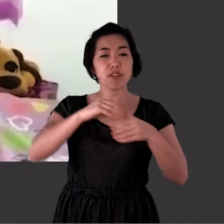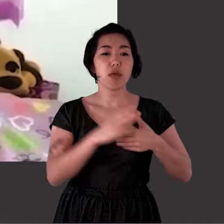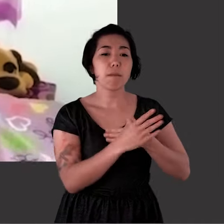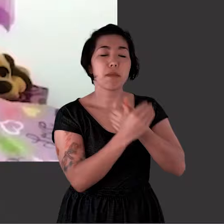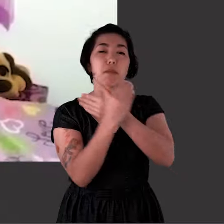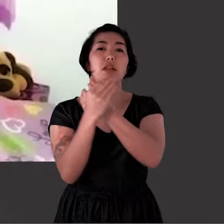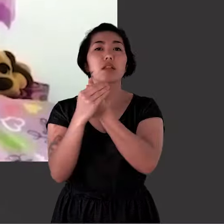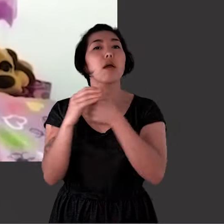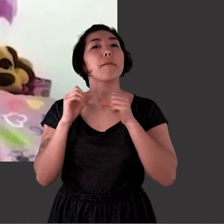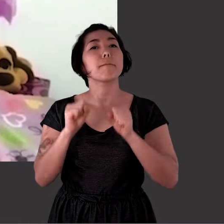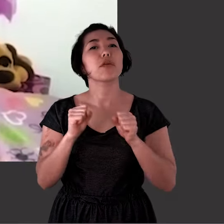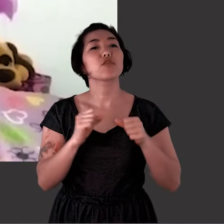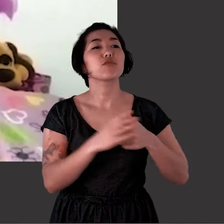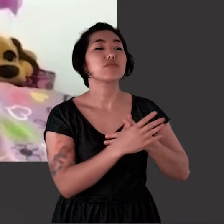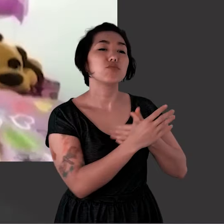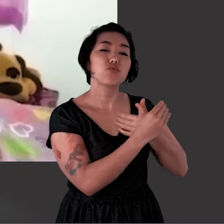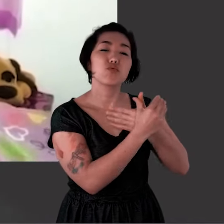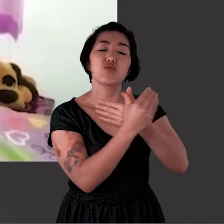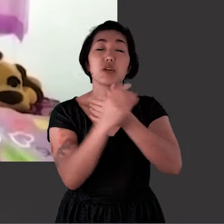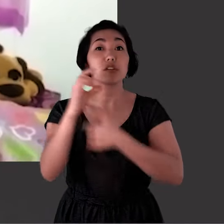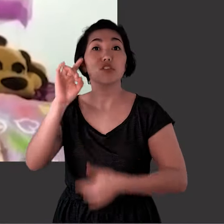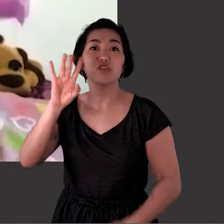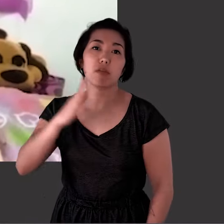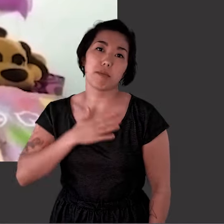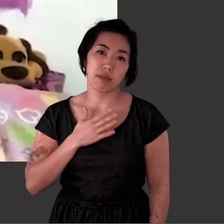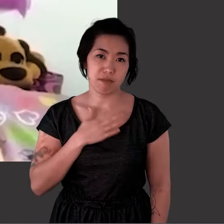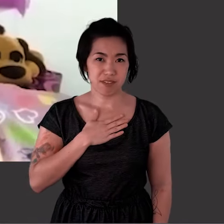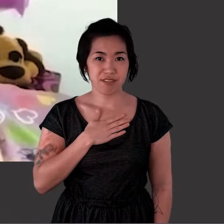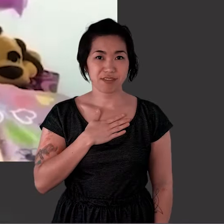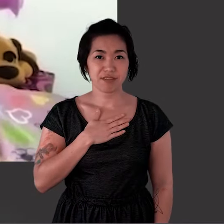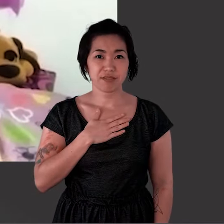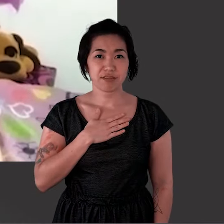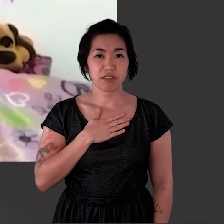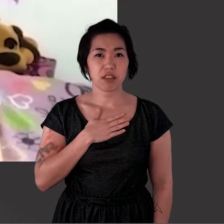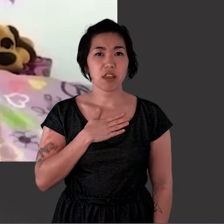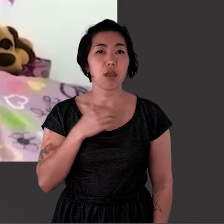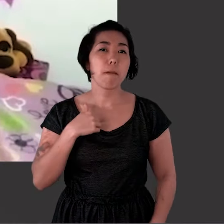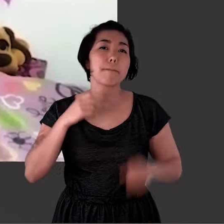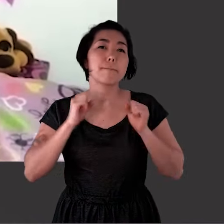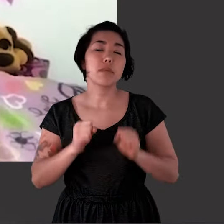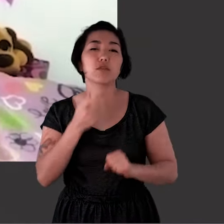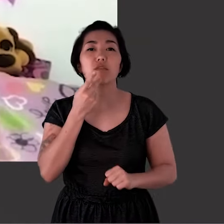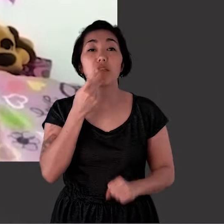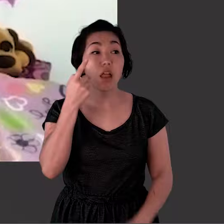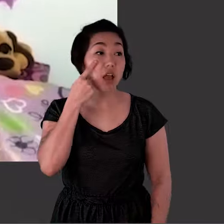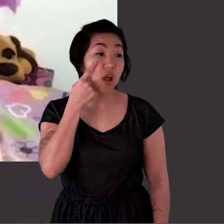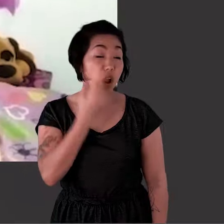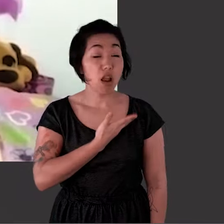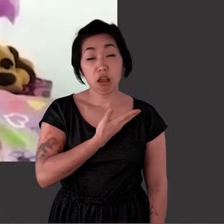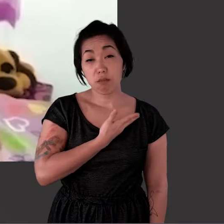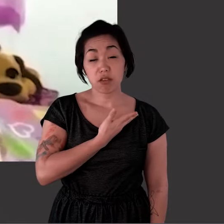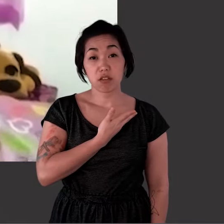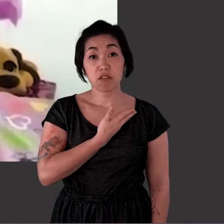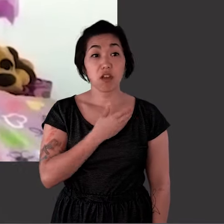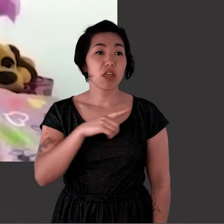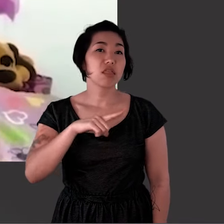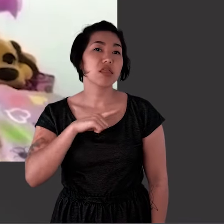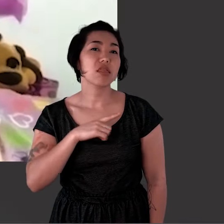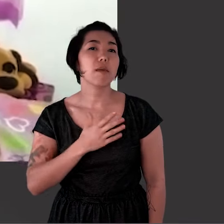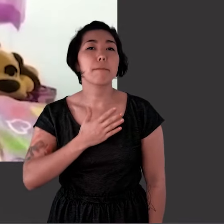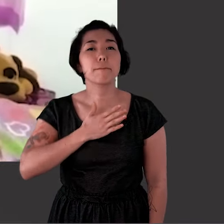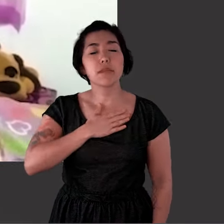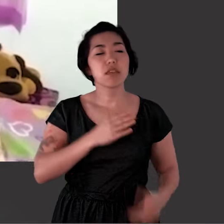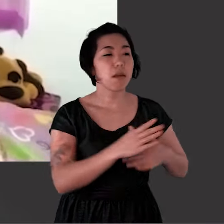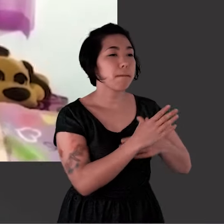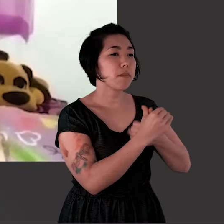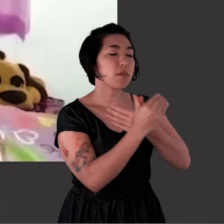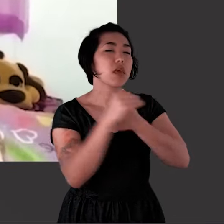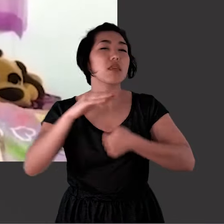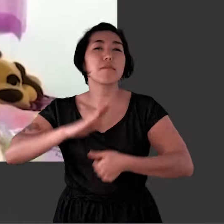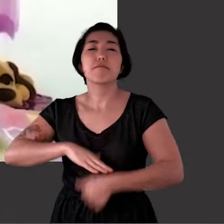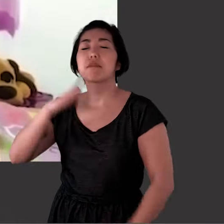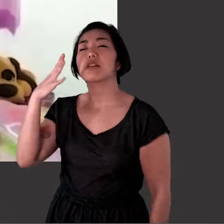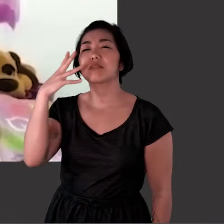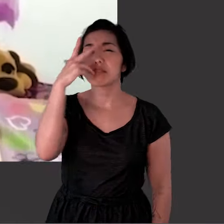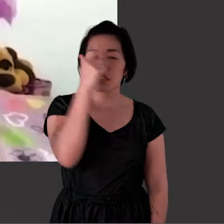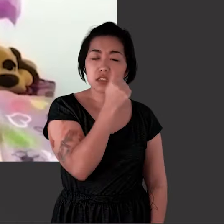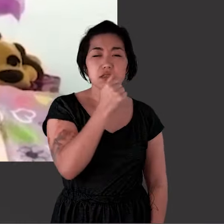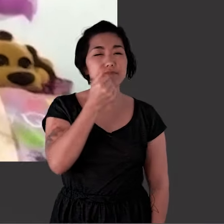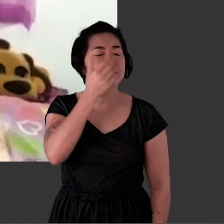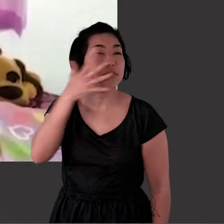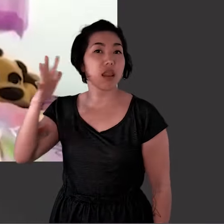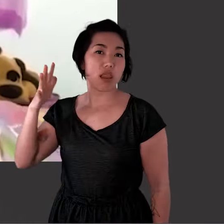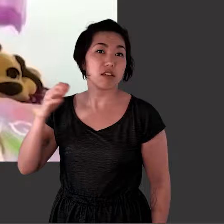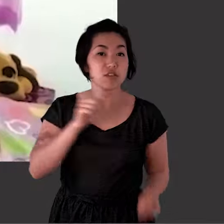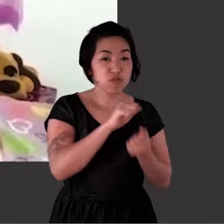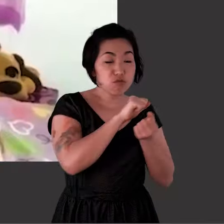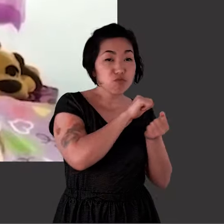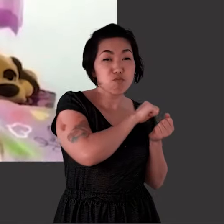Assim, ela vai poder voar só pra mim. E eu vou poder dizer pros meus amiguinhos que eu tenho a borboleta mais bonita e mais brilhante do universo.